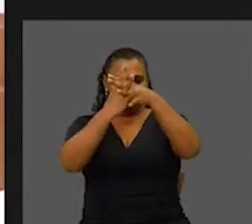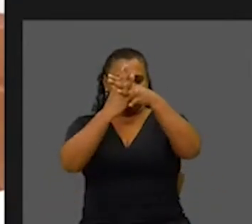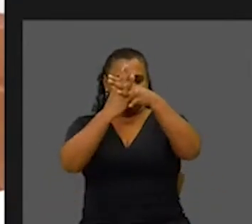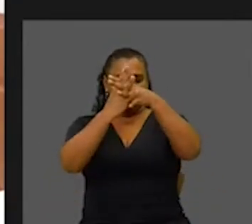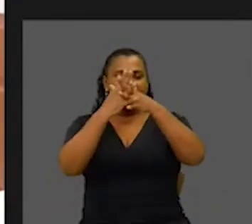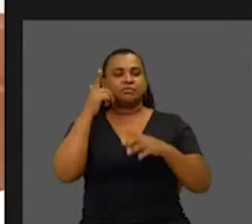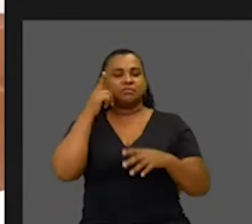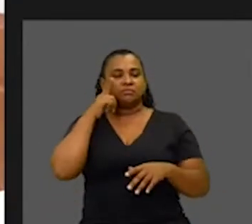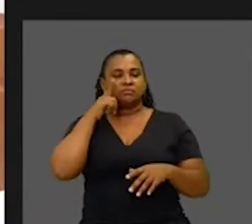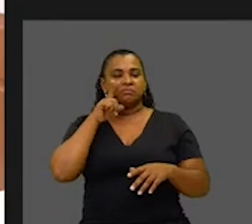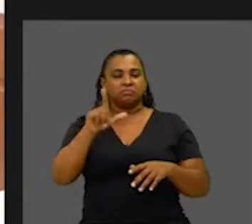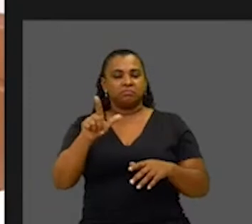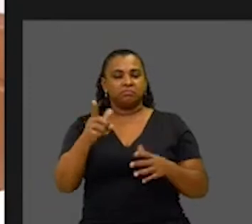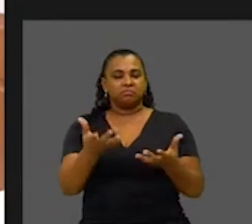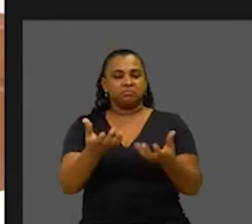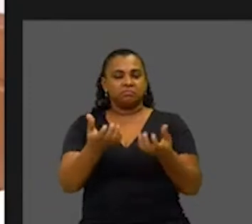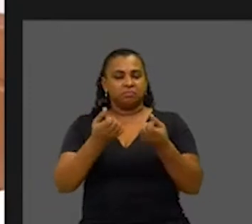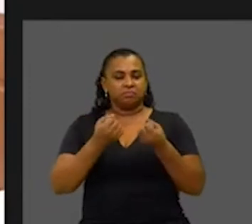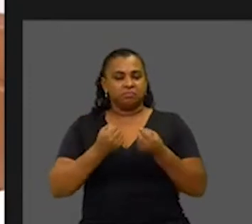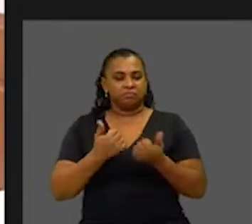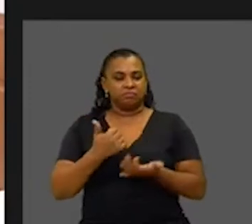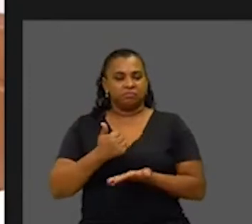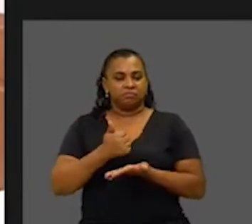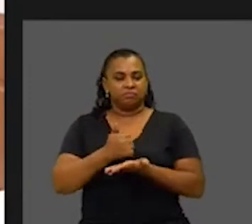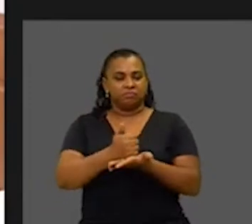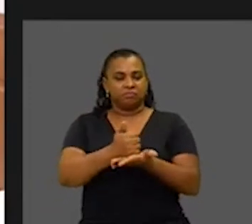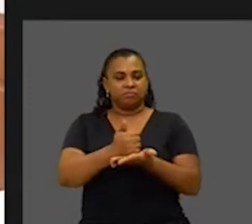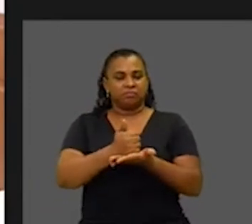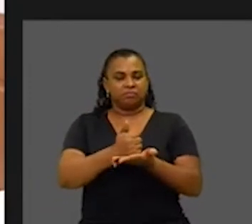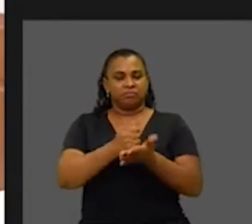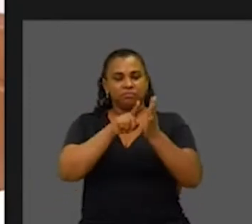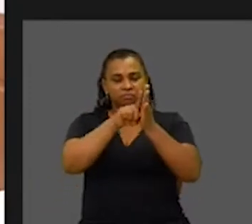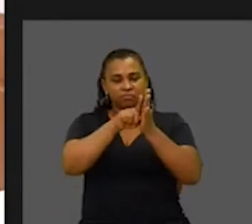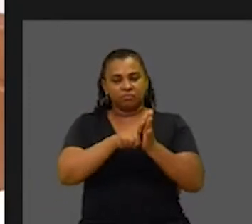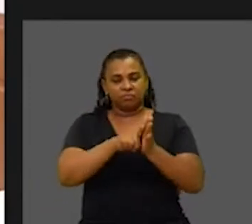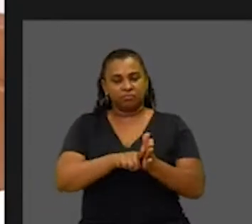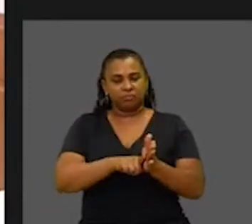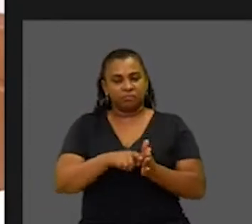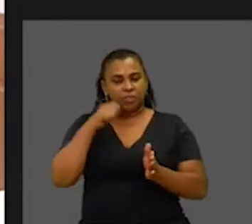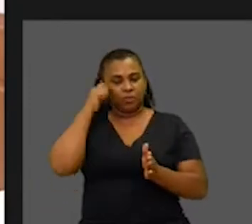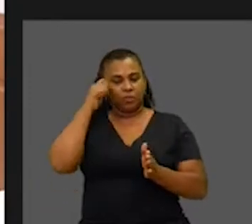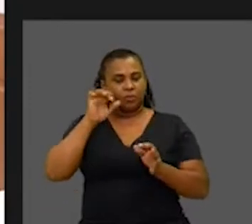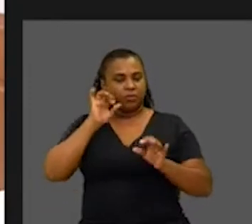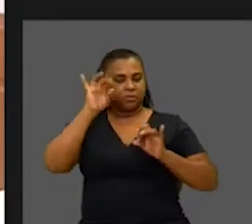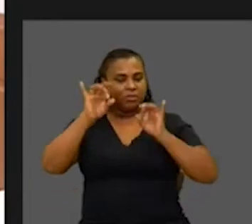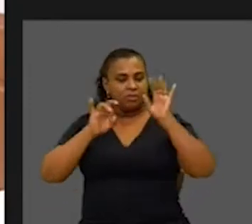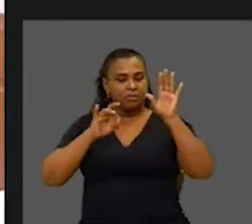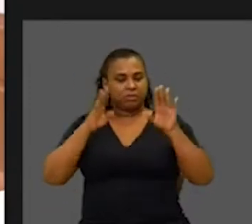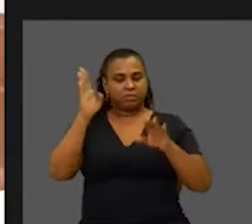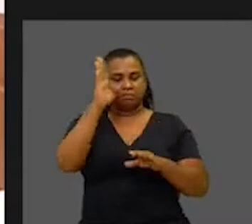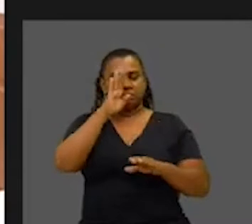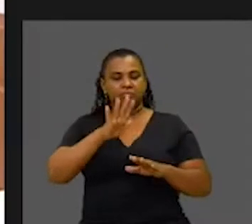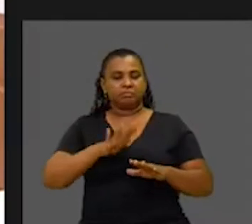portanto a pó e pesquisadoras e pesquisadores de especialistas de todo o Brasil nos diversos eixos